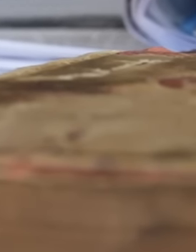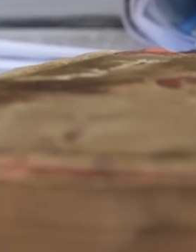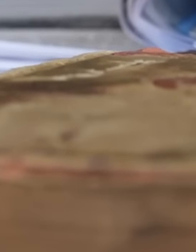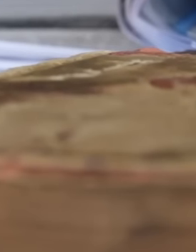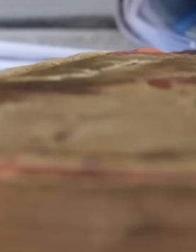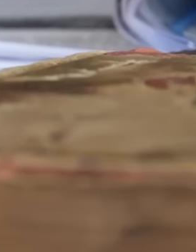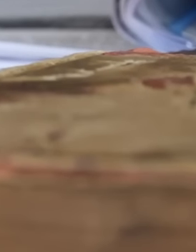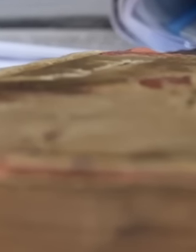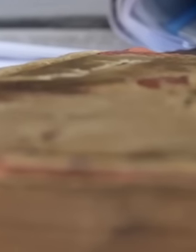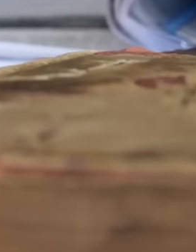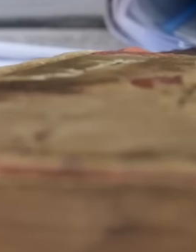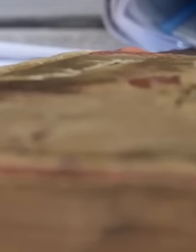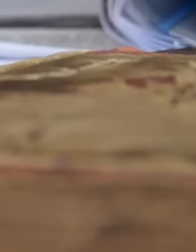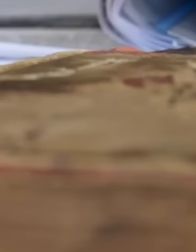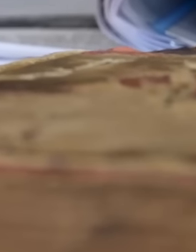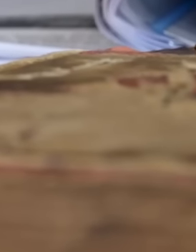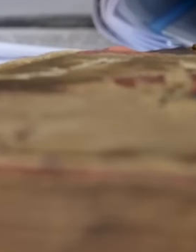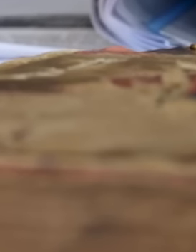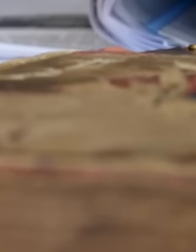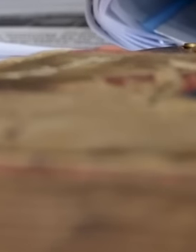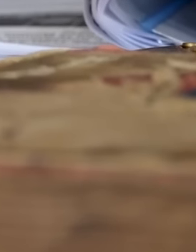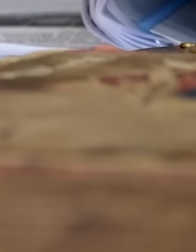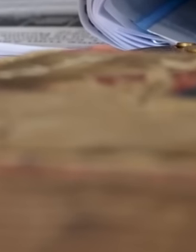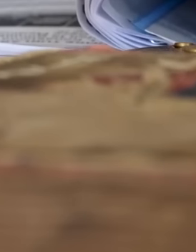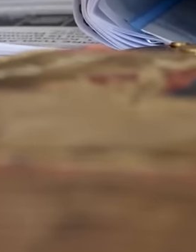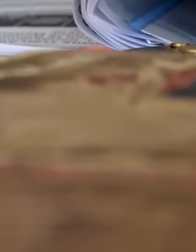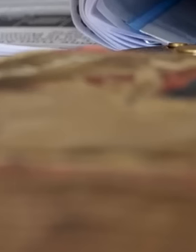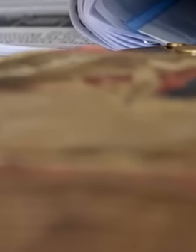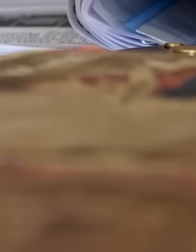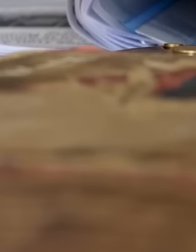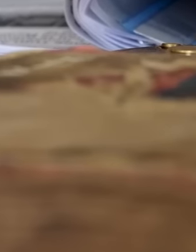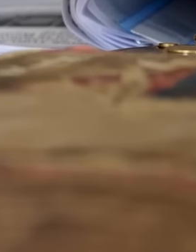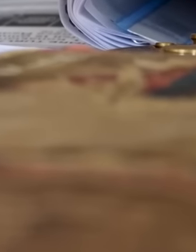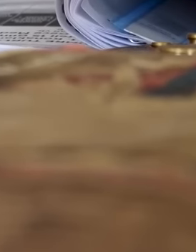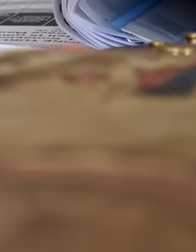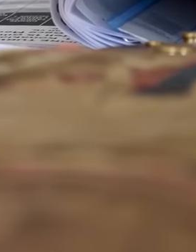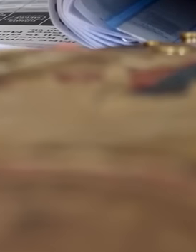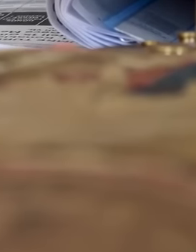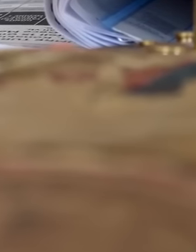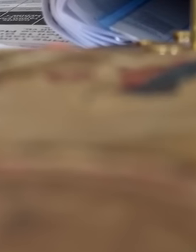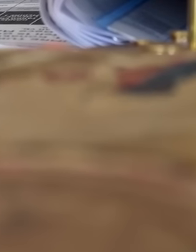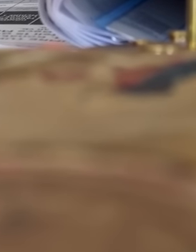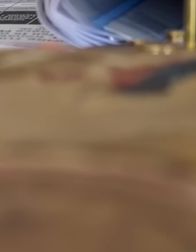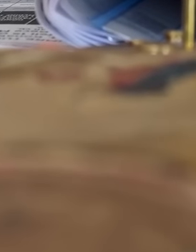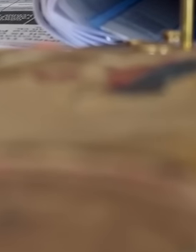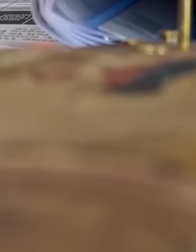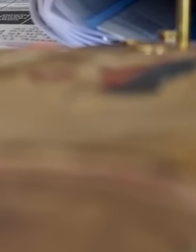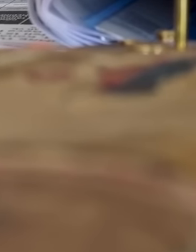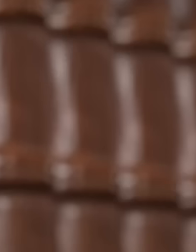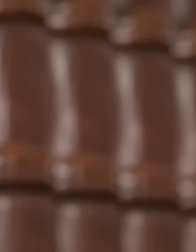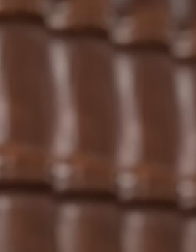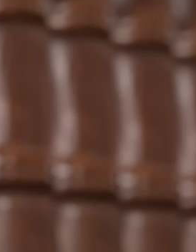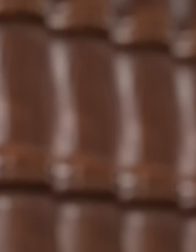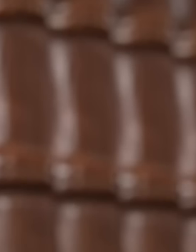pasado. Los tiempos están cambiando porque el gobierno finalmente escucha. Se está cumpliendo